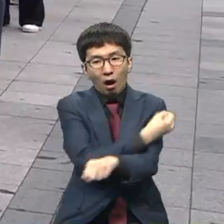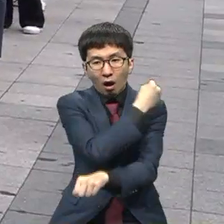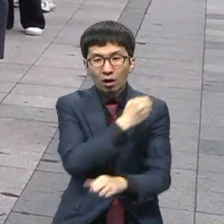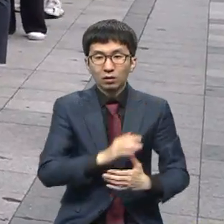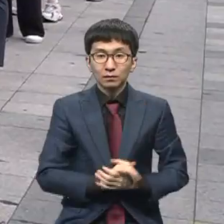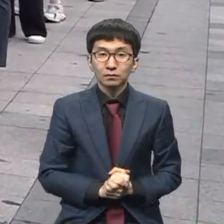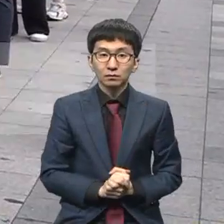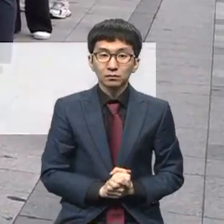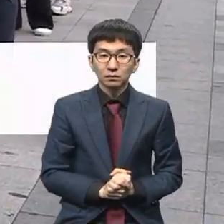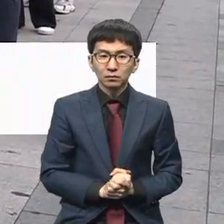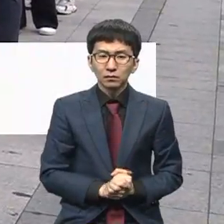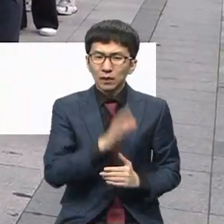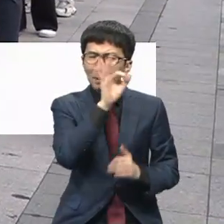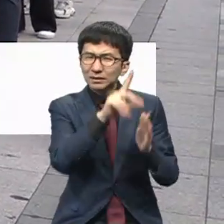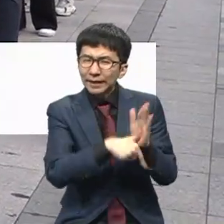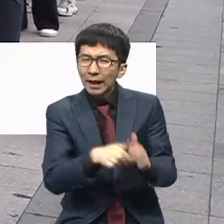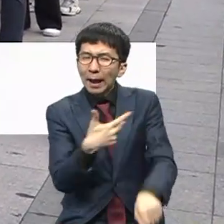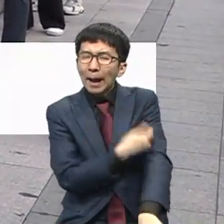일부는 백신을 맞기 위한 허위 응시일 가능성이 큽니다.